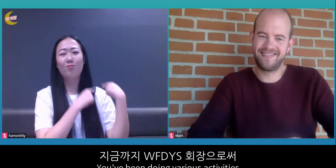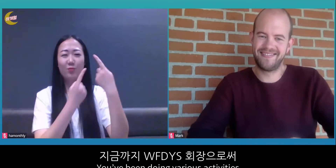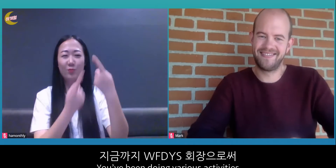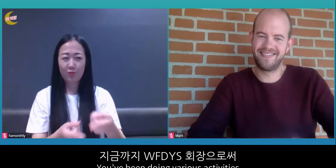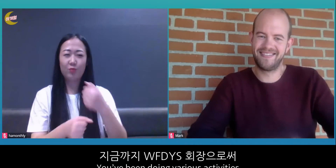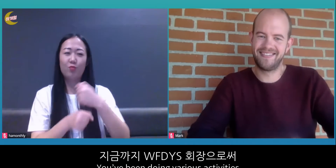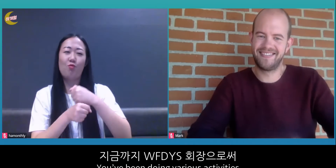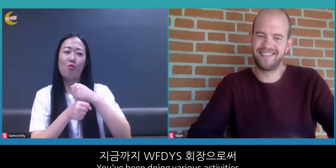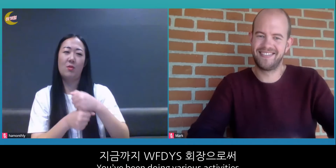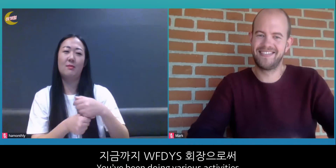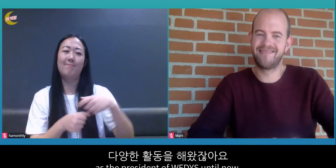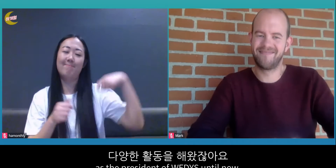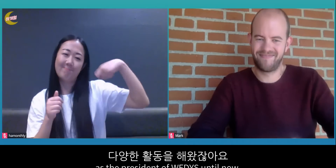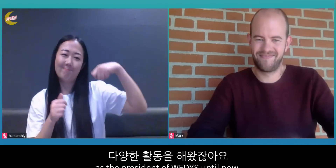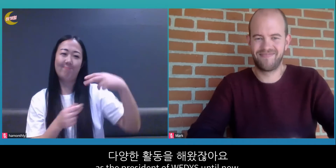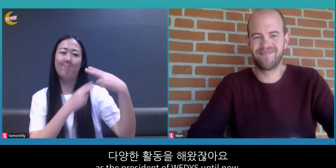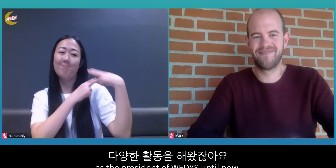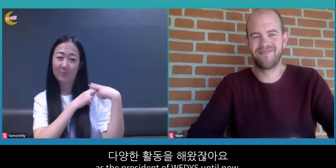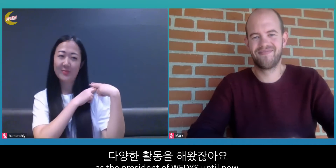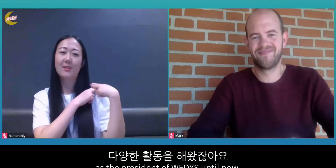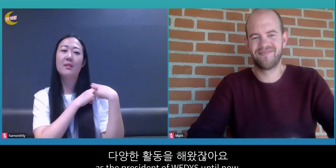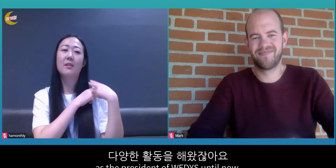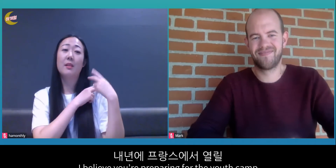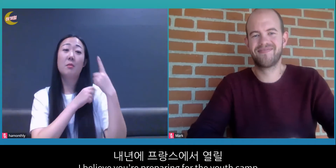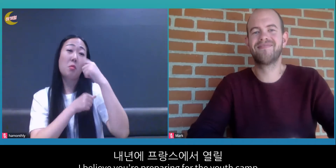あなたはこれまでWFDYSの社長として様々な活動をしてきました。